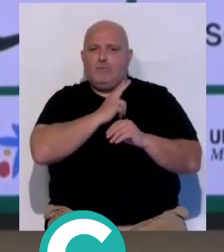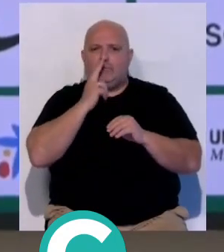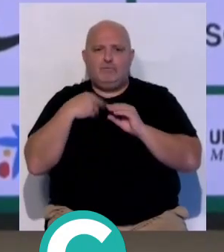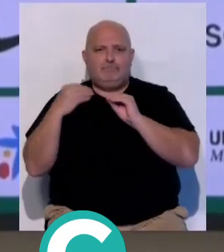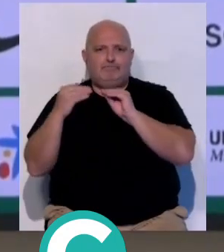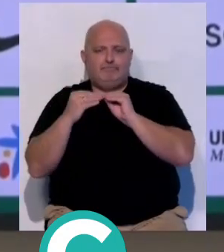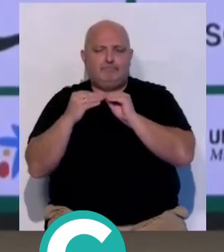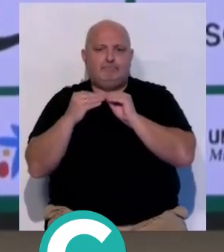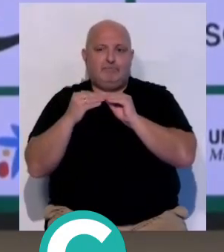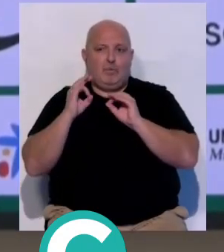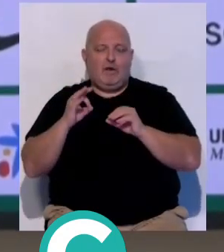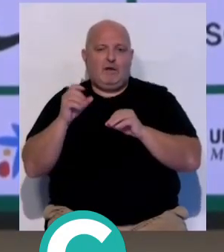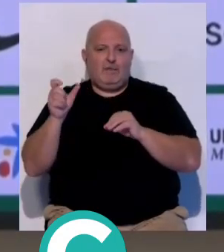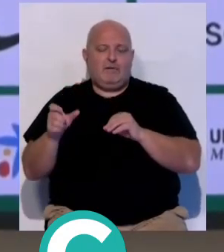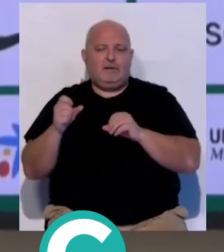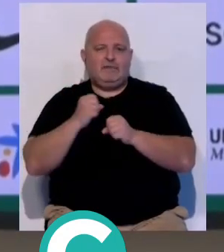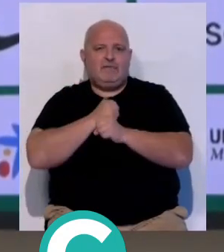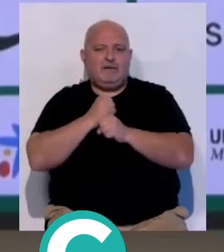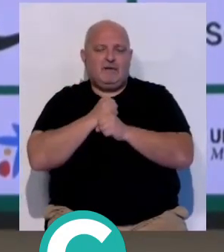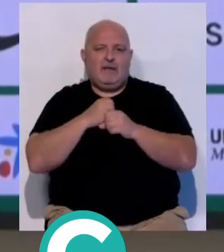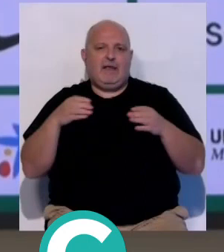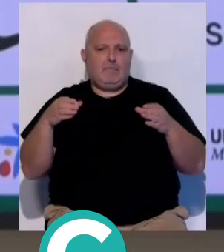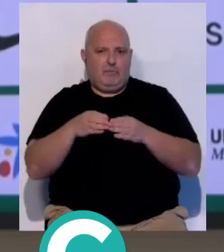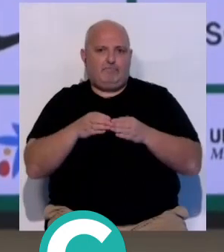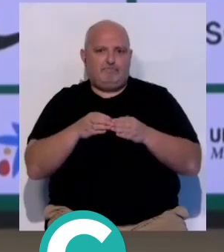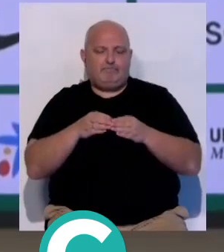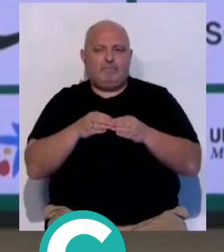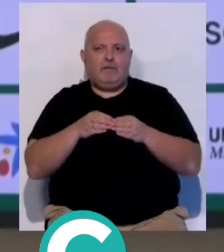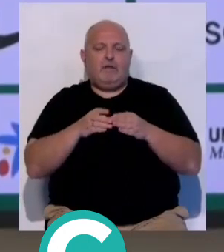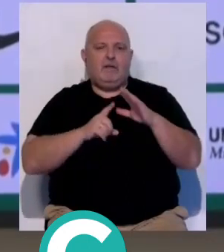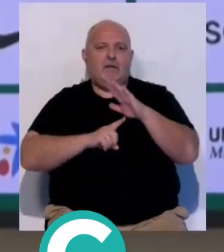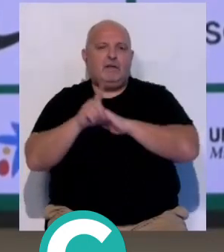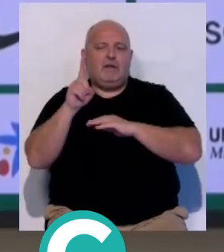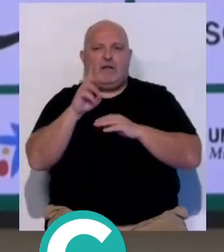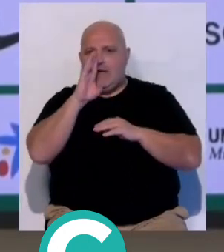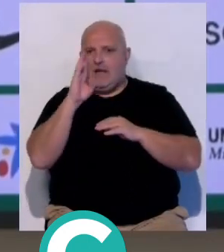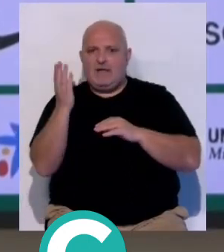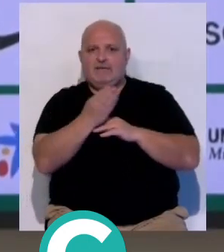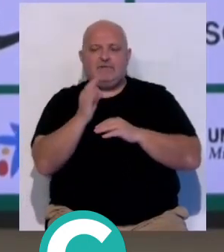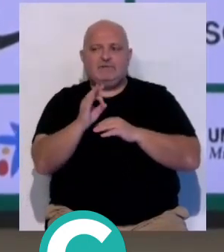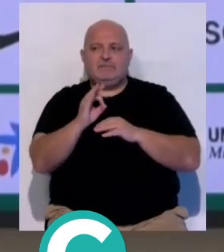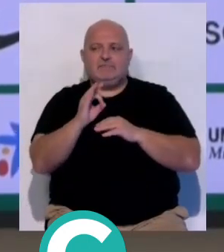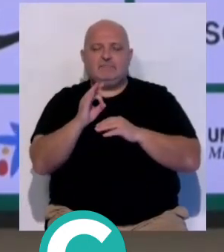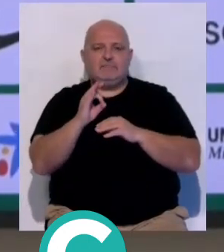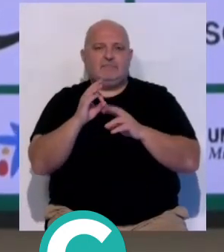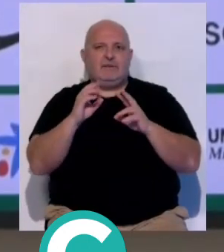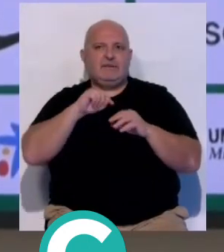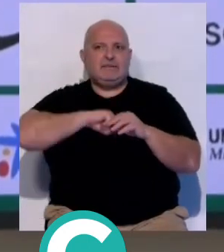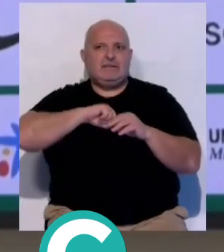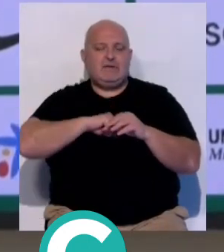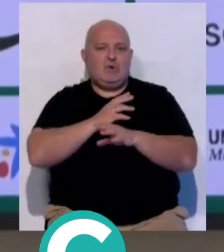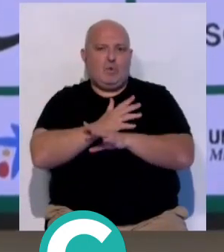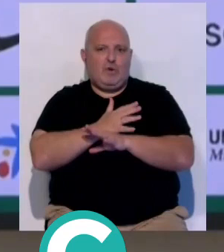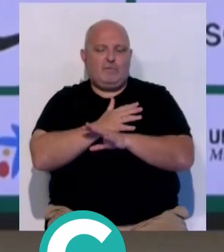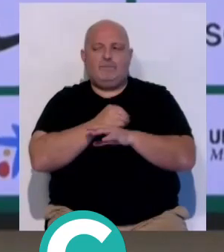Como dijo Sergio trabajar en equipo desarrollar a través de lo que sentimos por este juego una